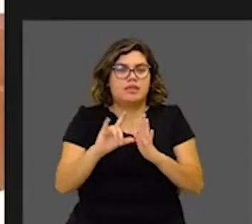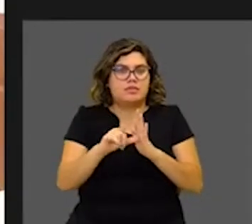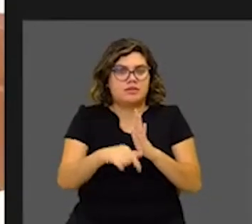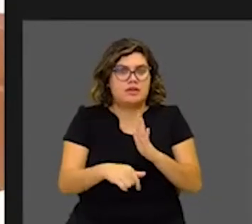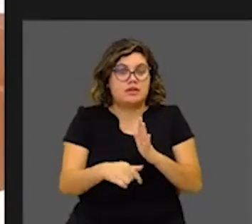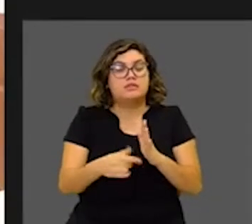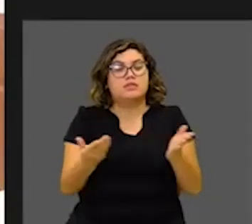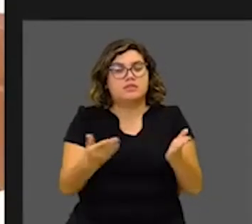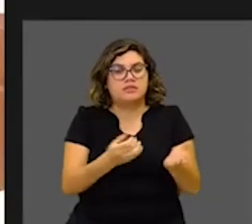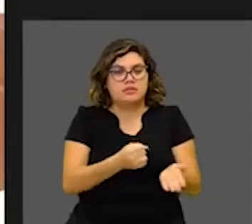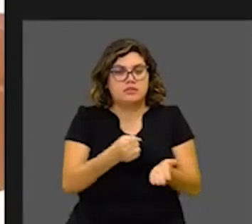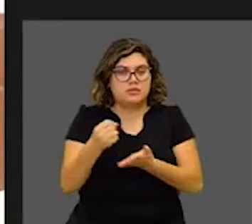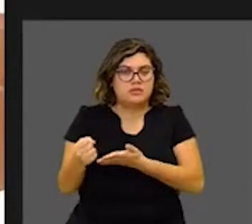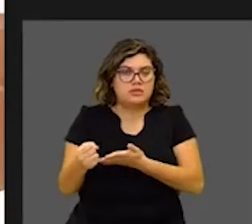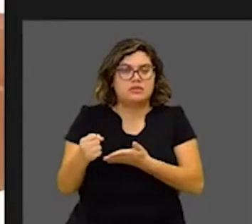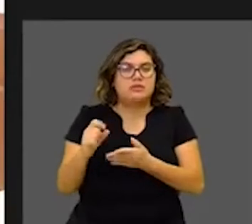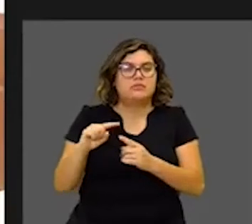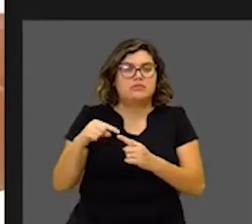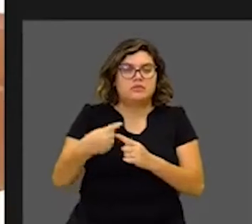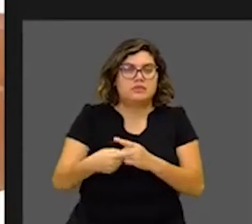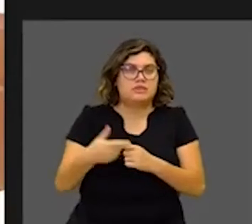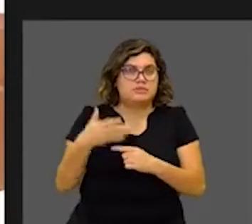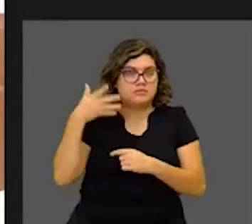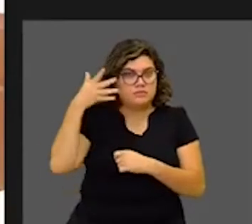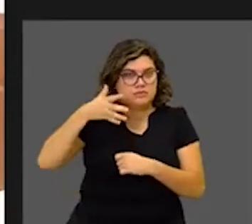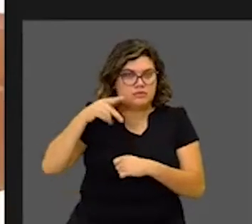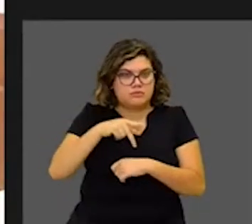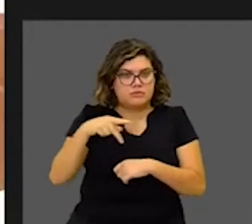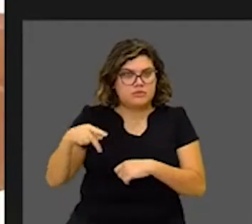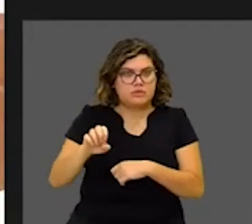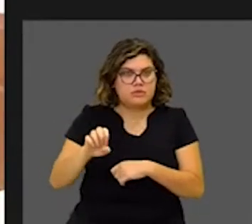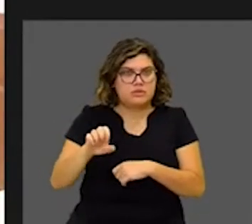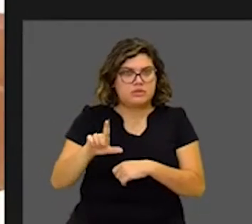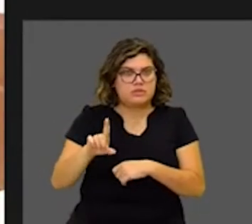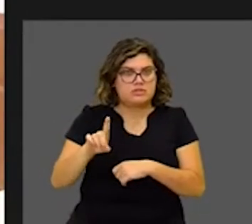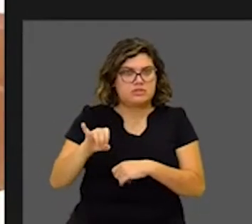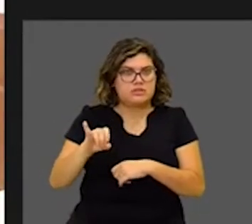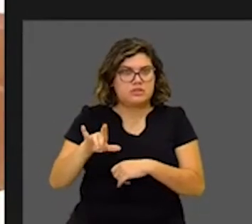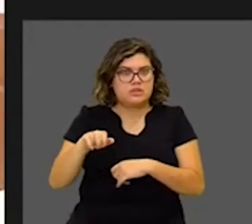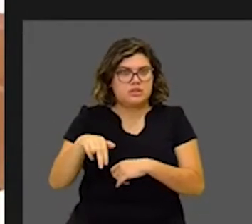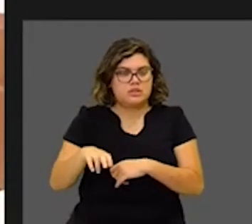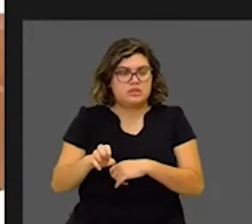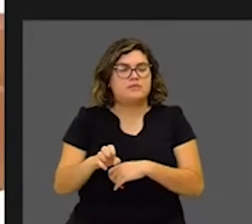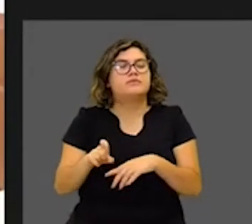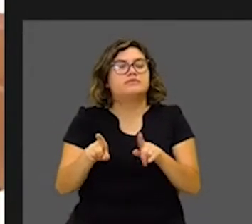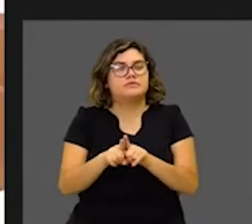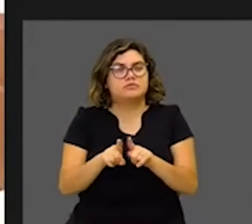a palavra nosso próximo expositor a professora Edilene Lobo também tem um prato 10 minutos para